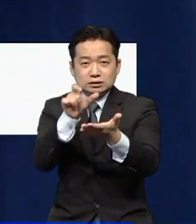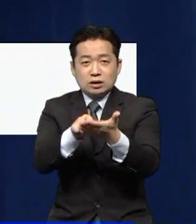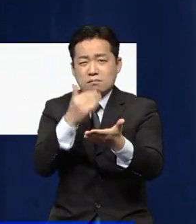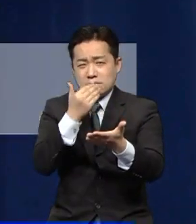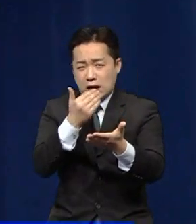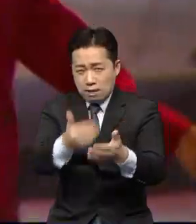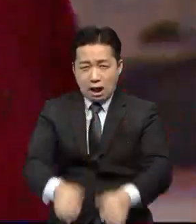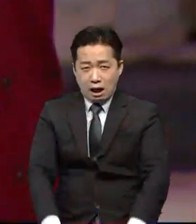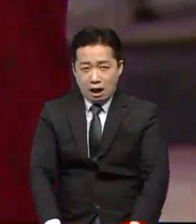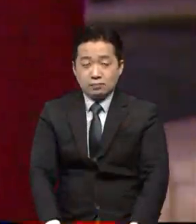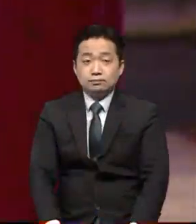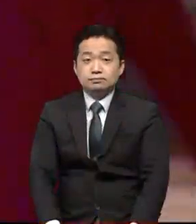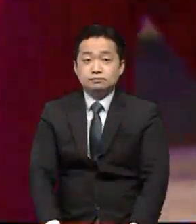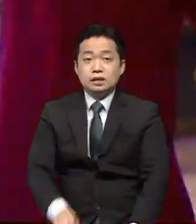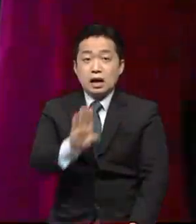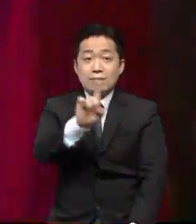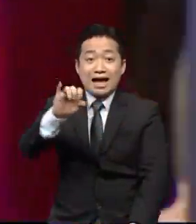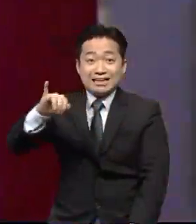(특파원) 바이든 당선인은 다음 주